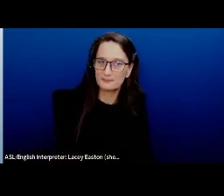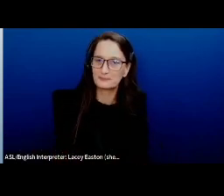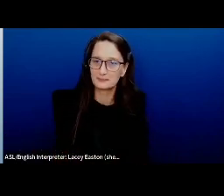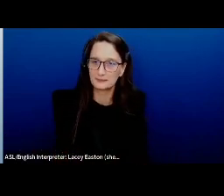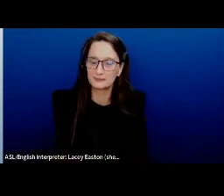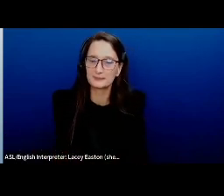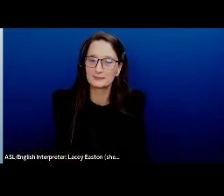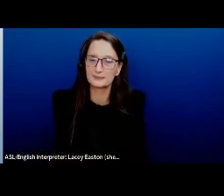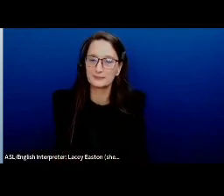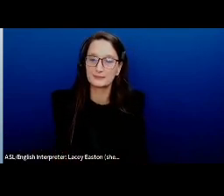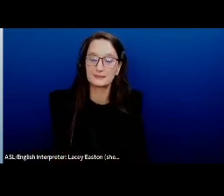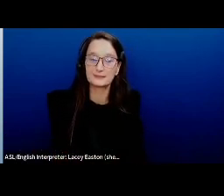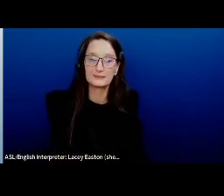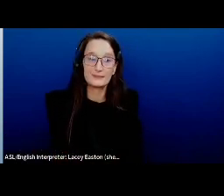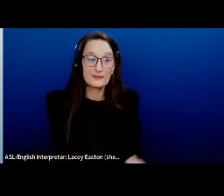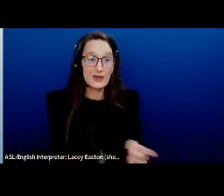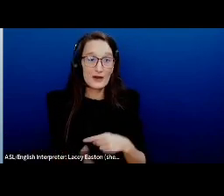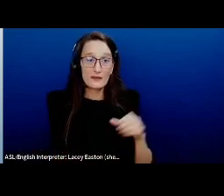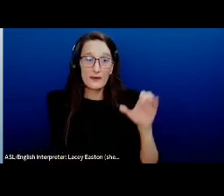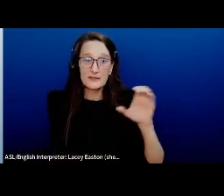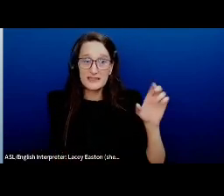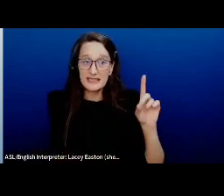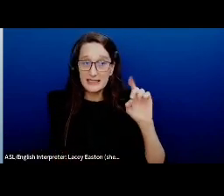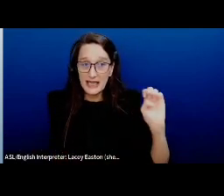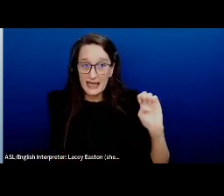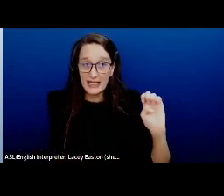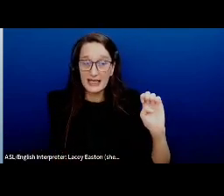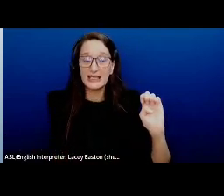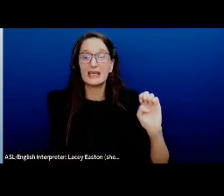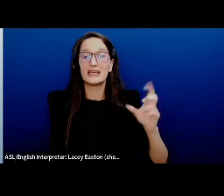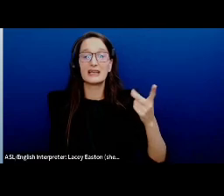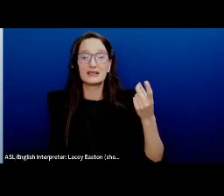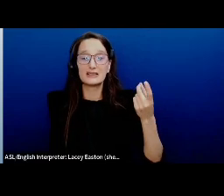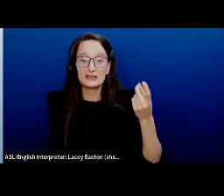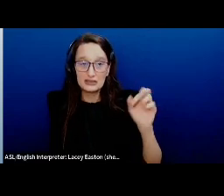En nombre del Departamento de Educación de California, la Dra. Rachel Heenan,